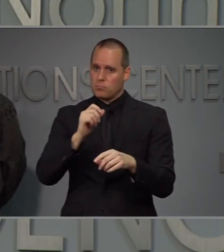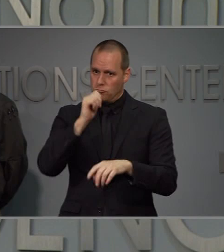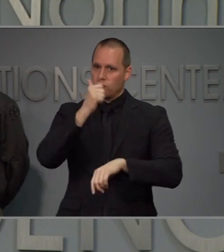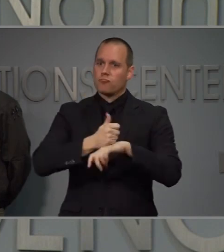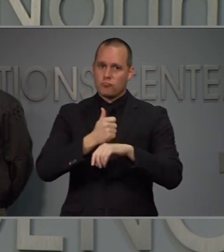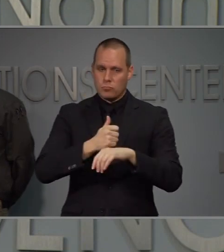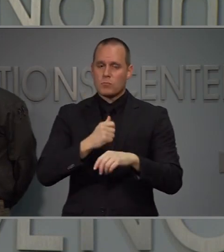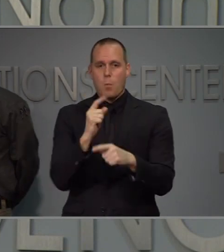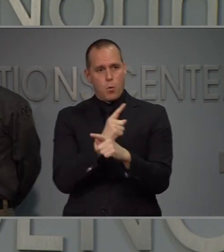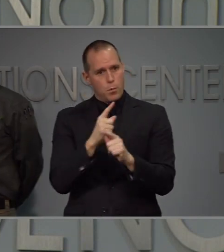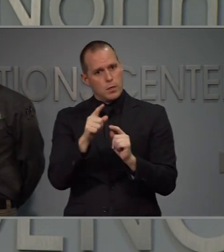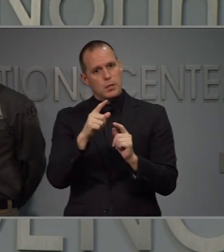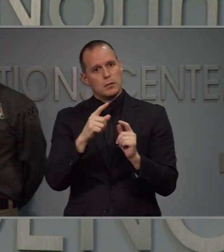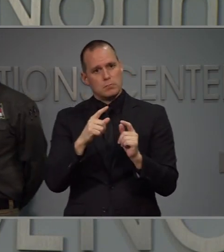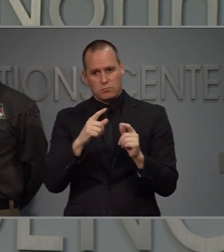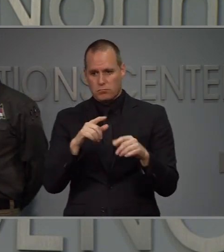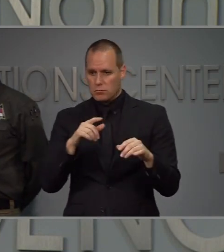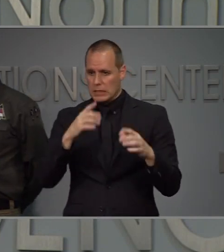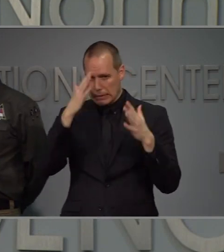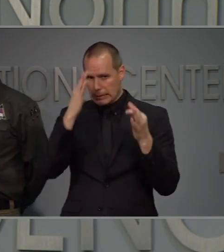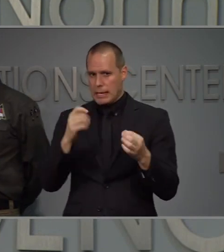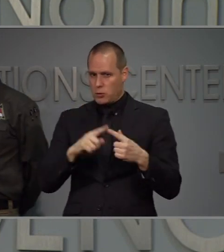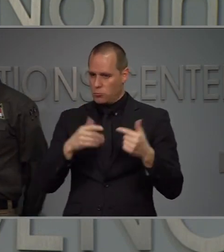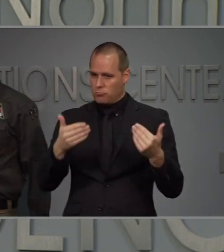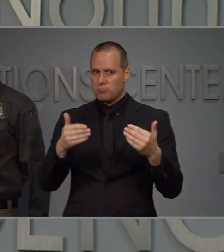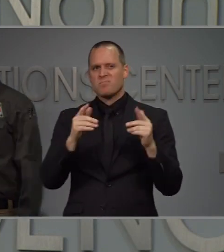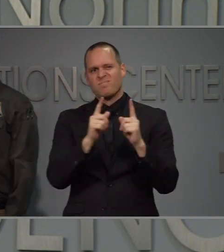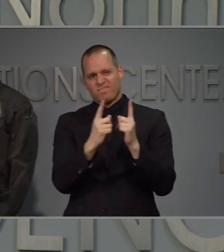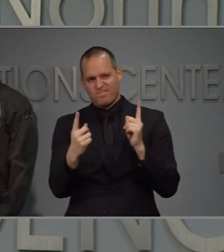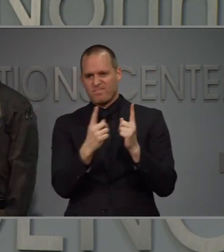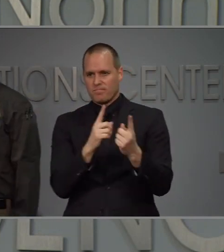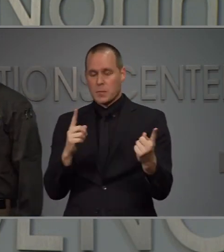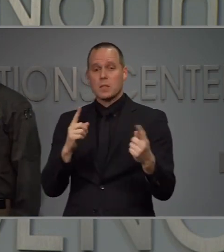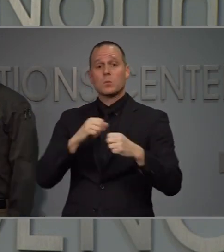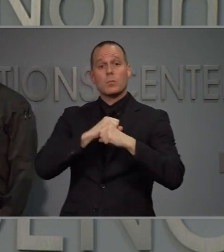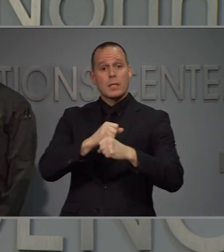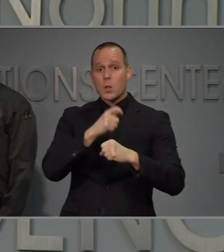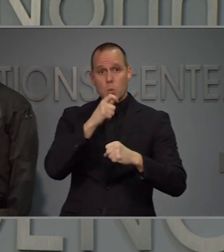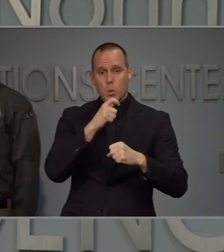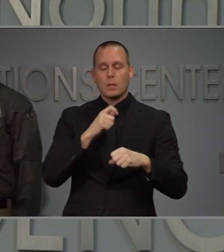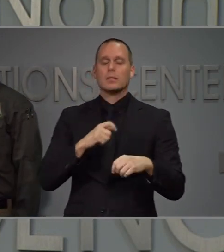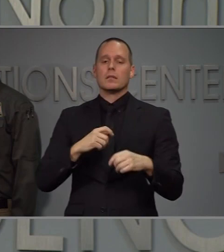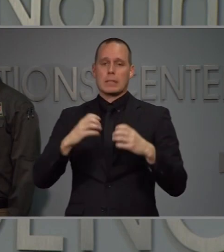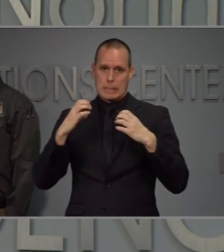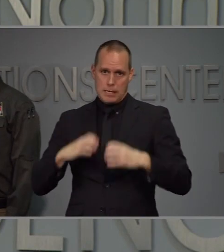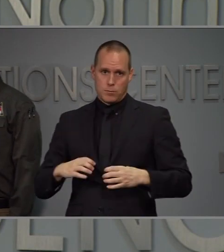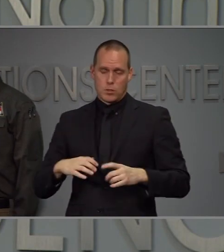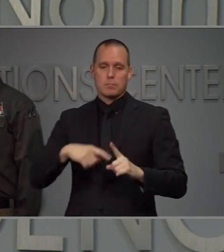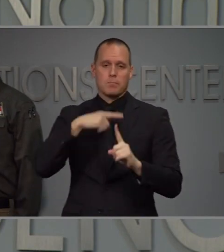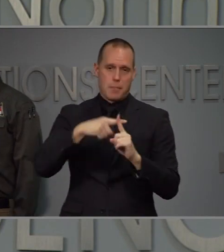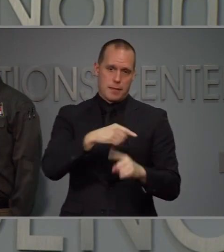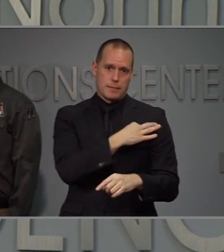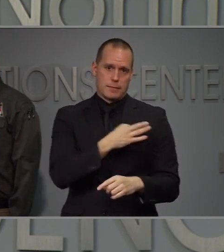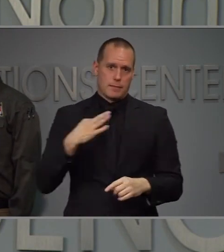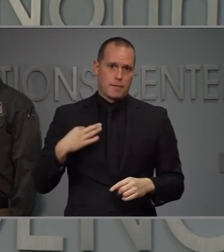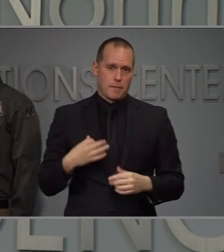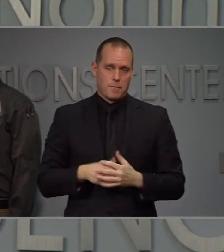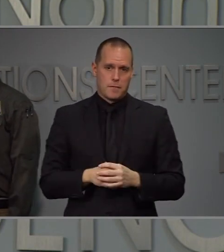negocios, ahora. Y asegurarnos de que están siguiendo las medidas de distanciamiento social para proteger no tan solo a sus